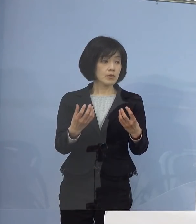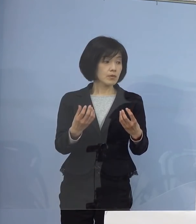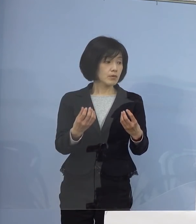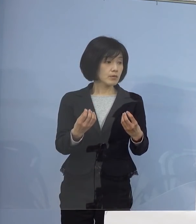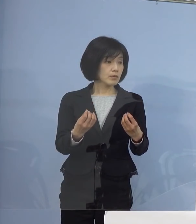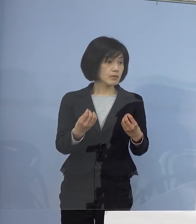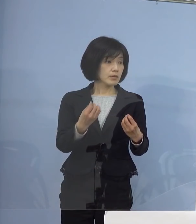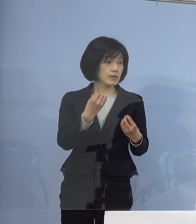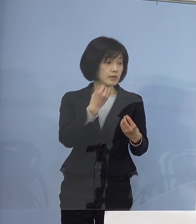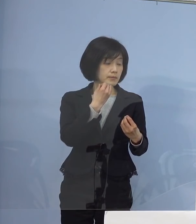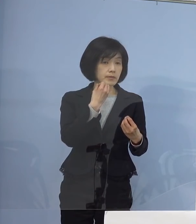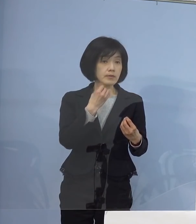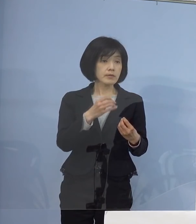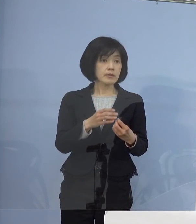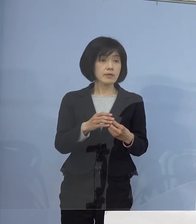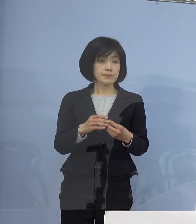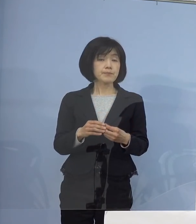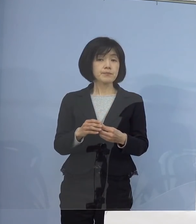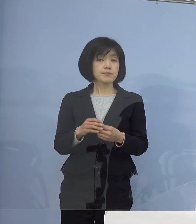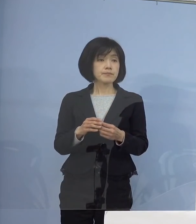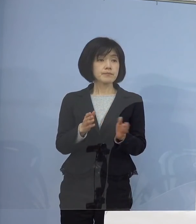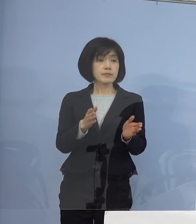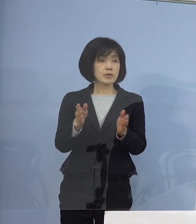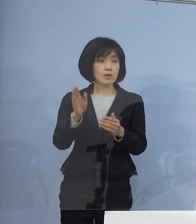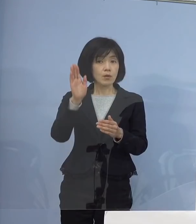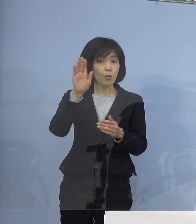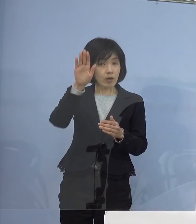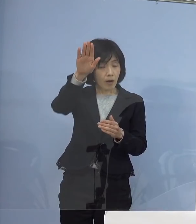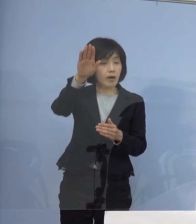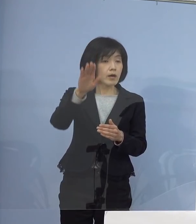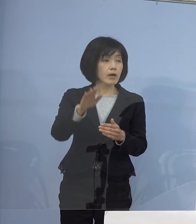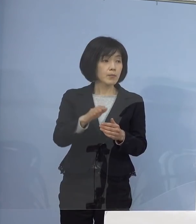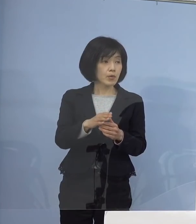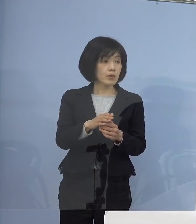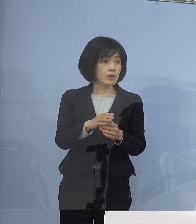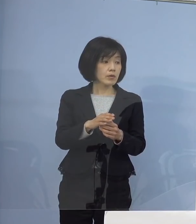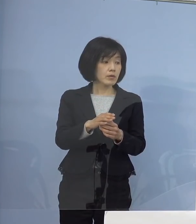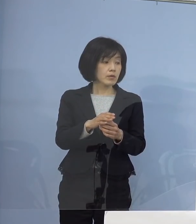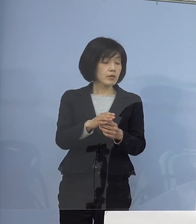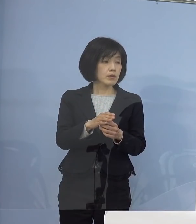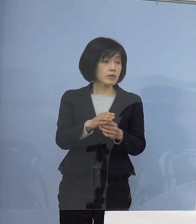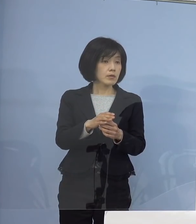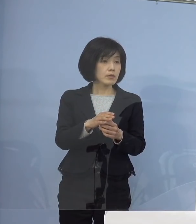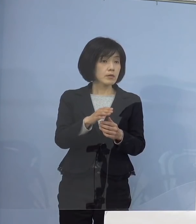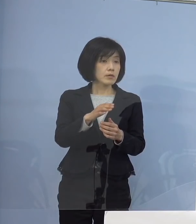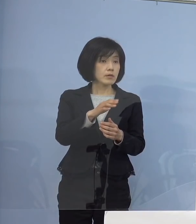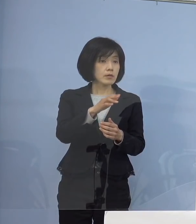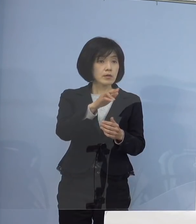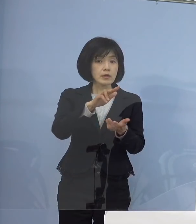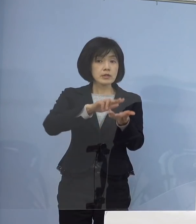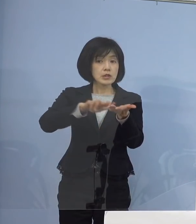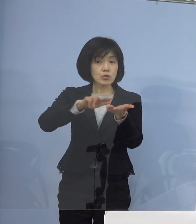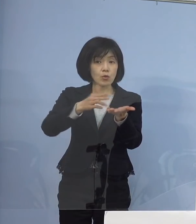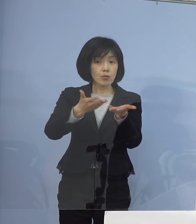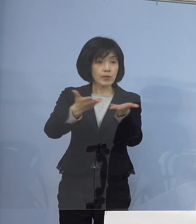（保健福祉部長） 引き続き今後もそちらのお渡ししている資料から